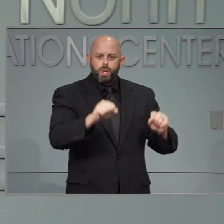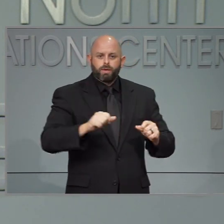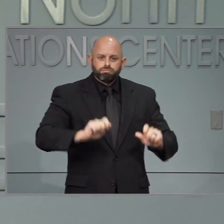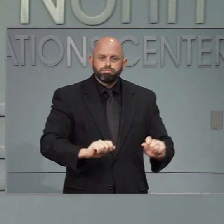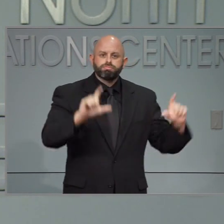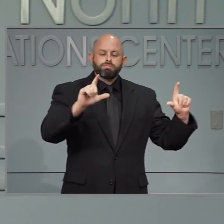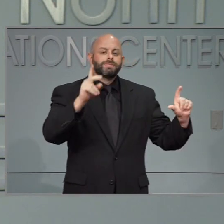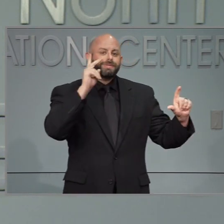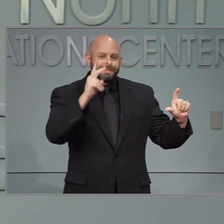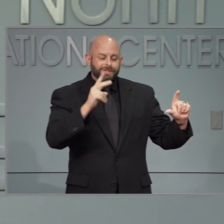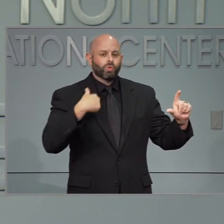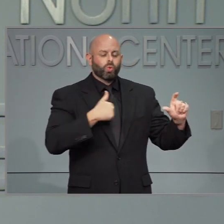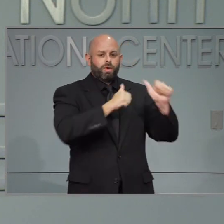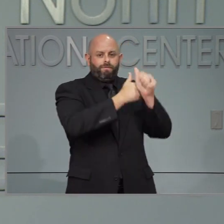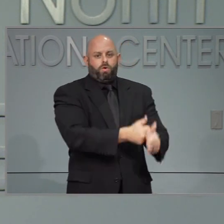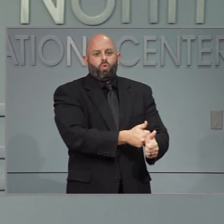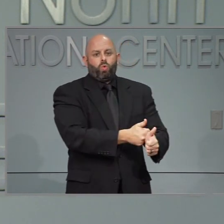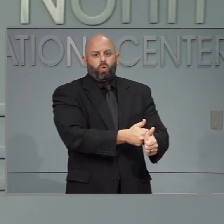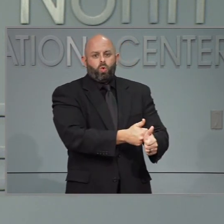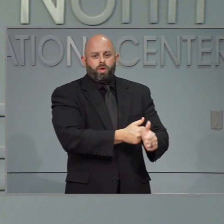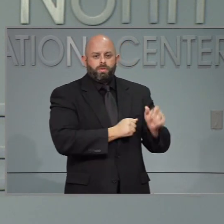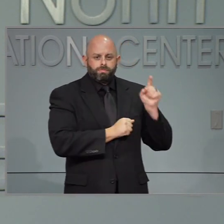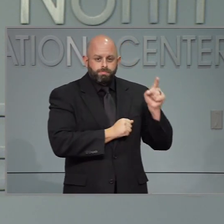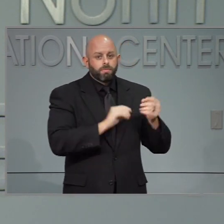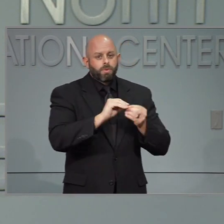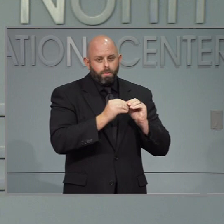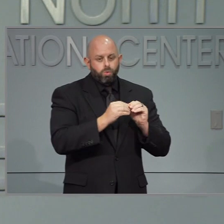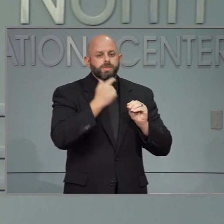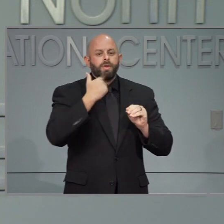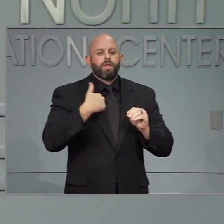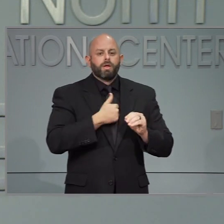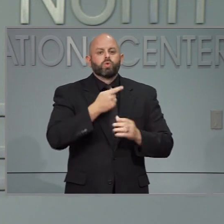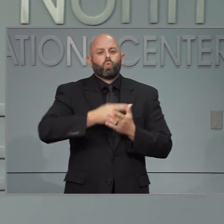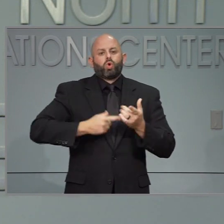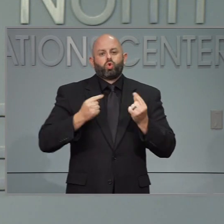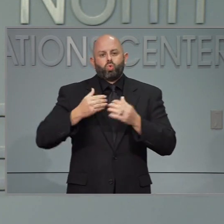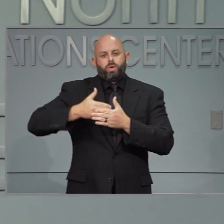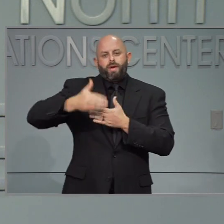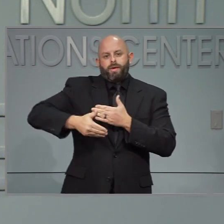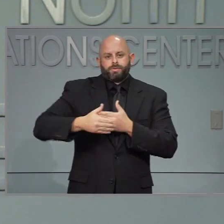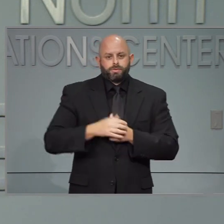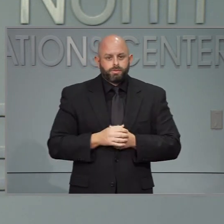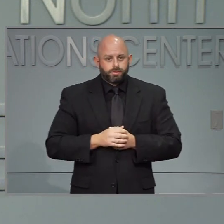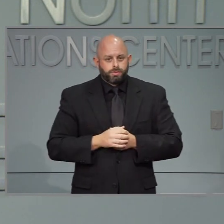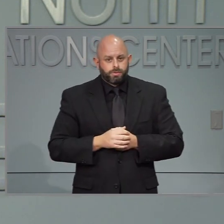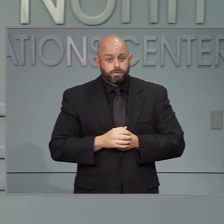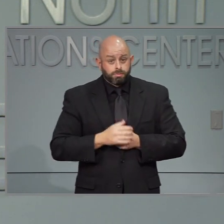que tomamos en cuenta. Y esto nos indica que es lo que tenemos que hacer.